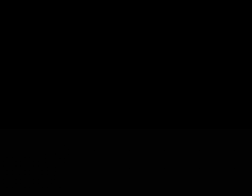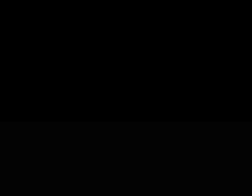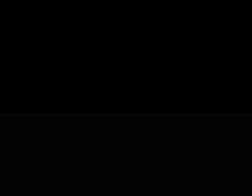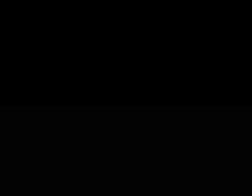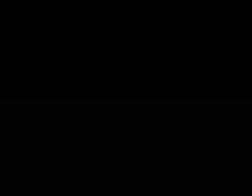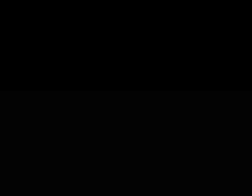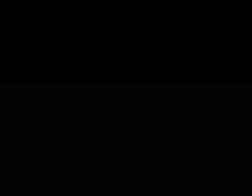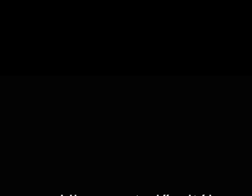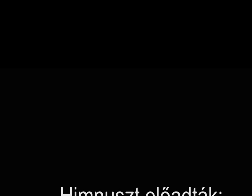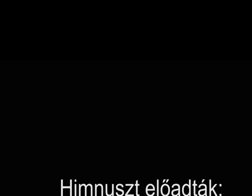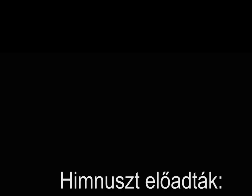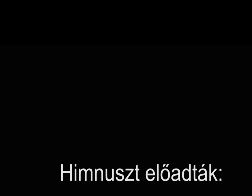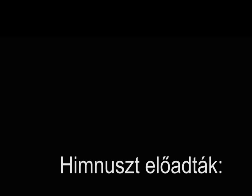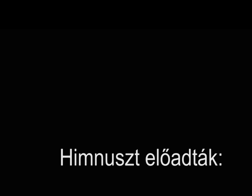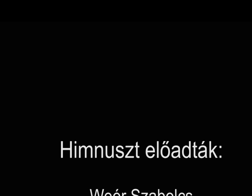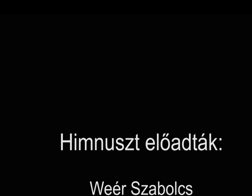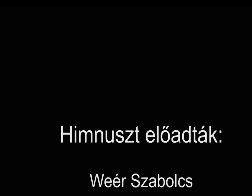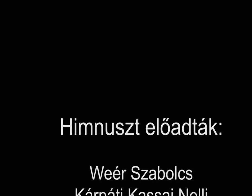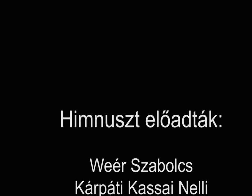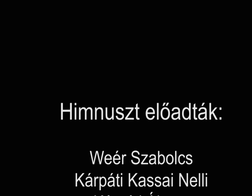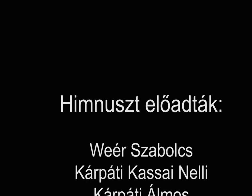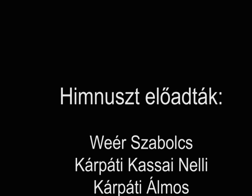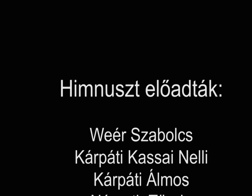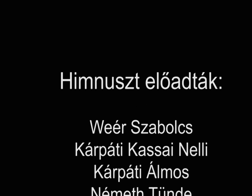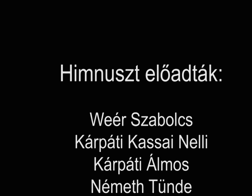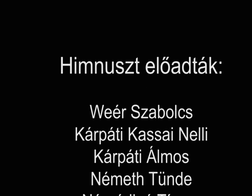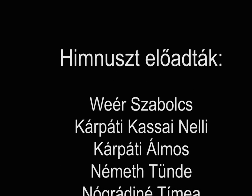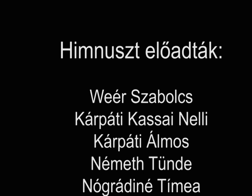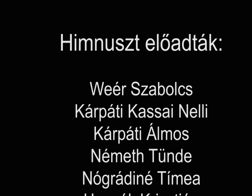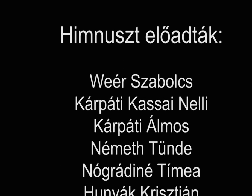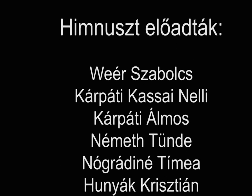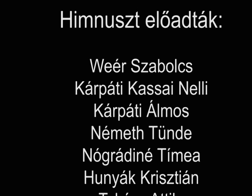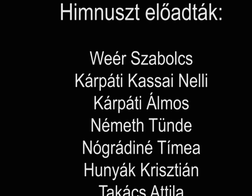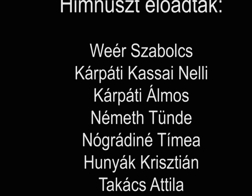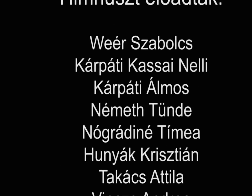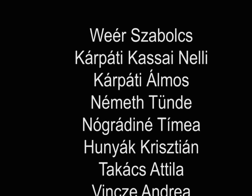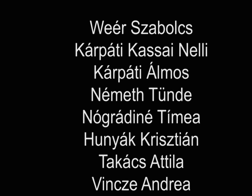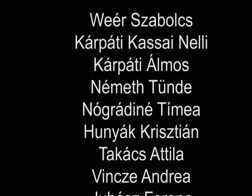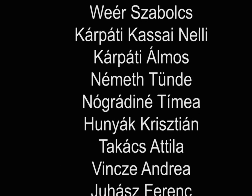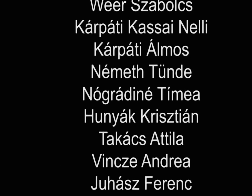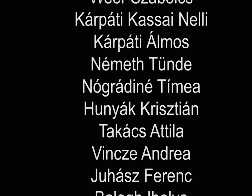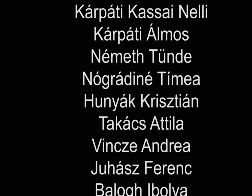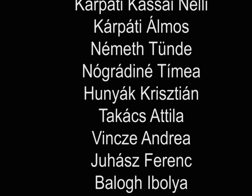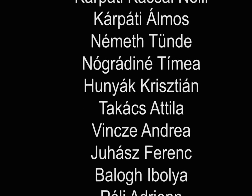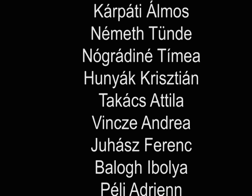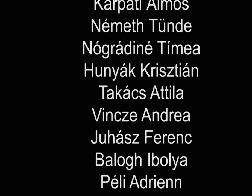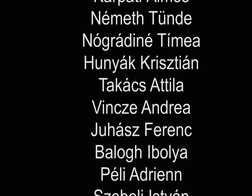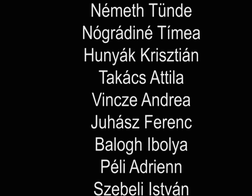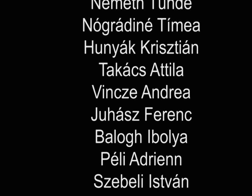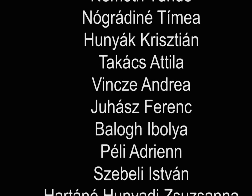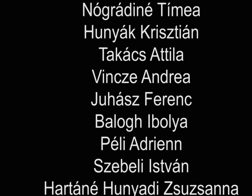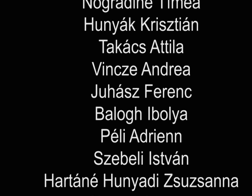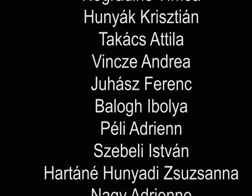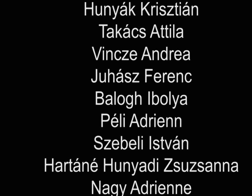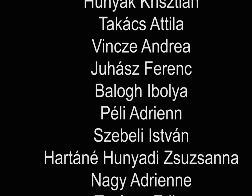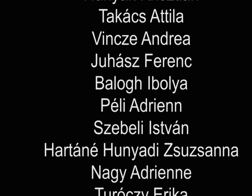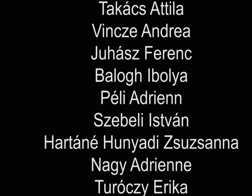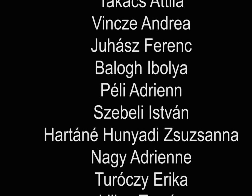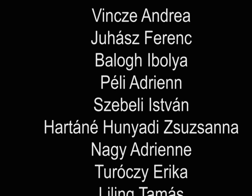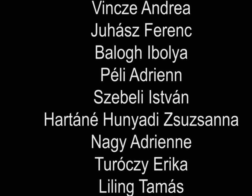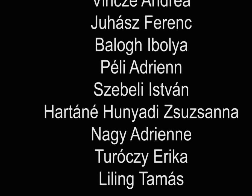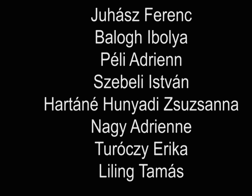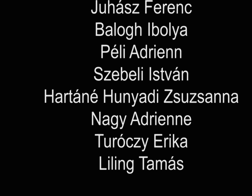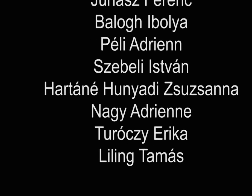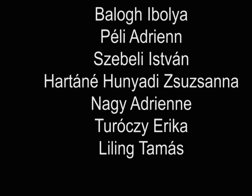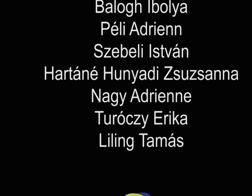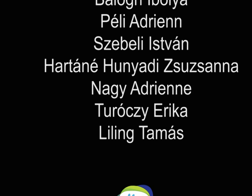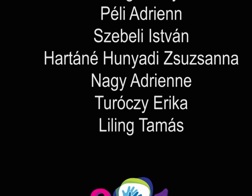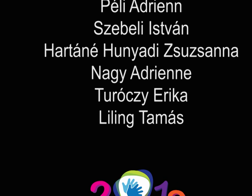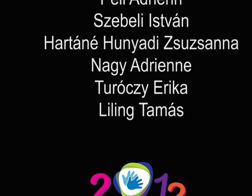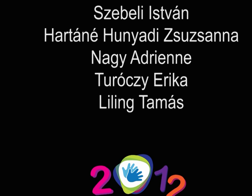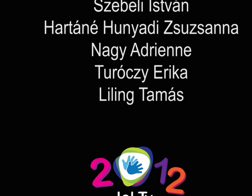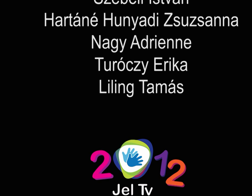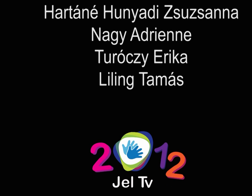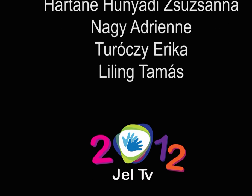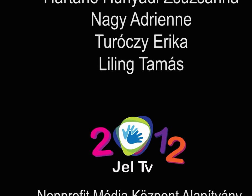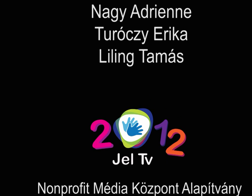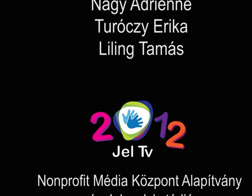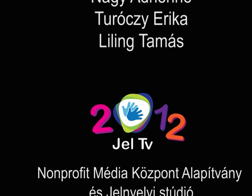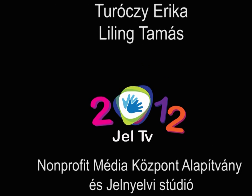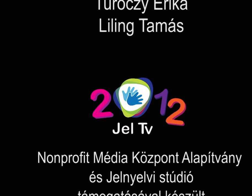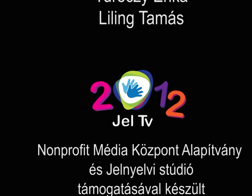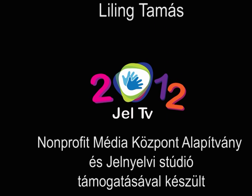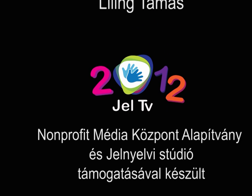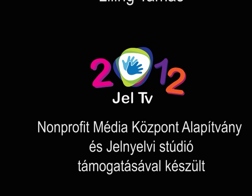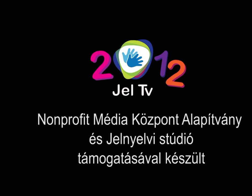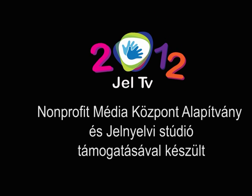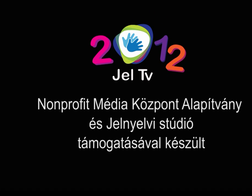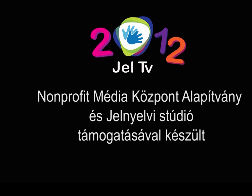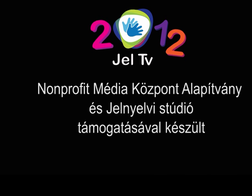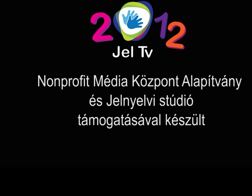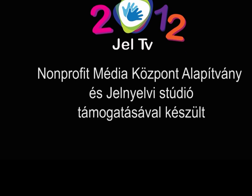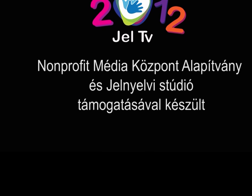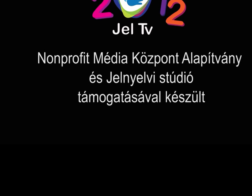Boldog új esztendőt!